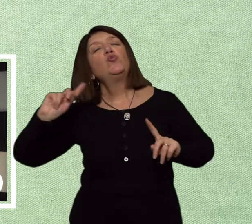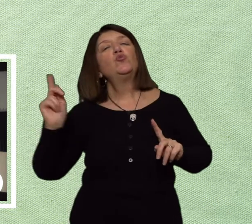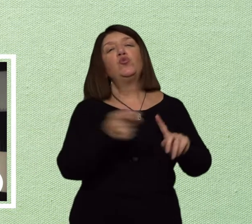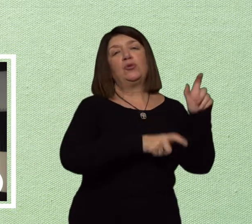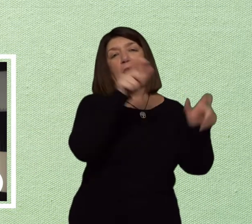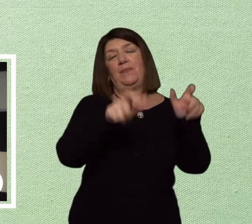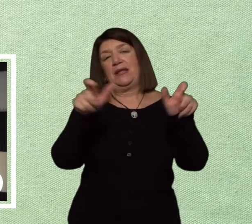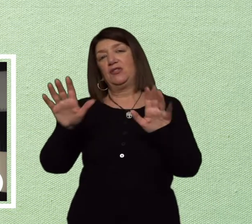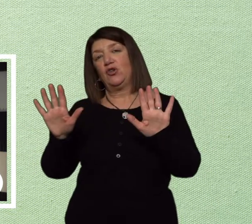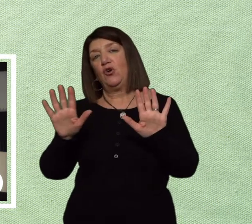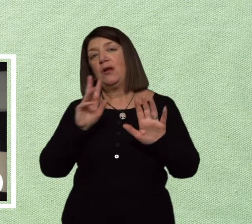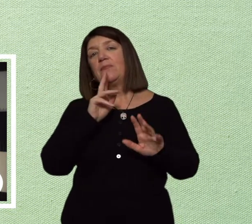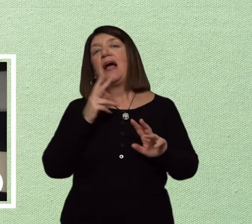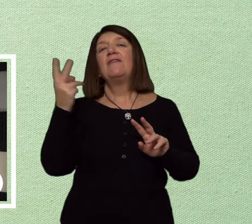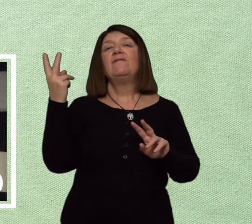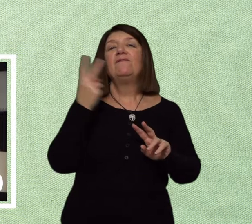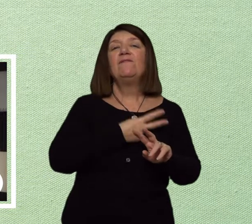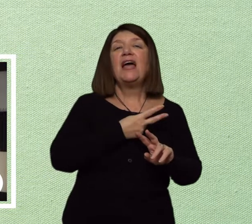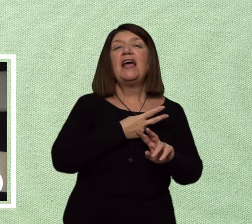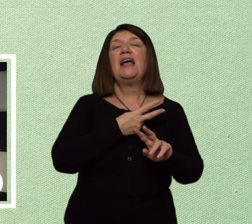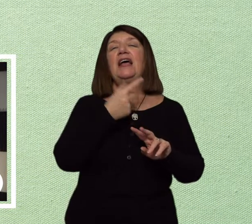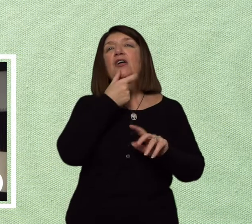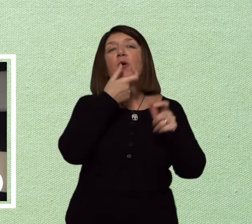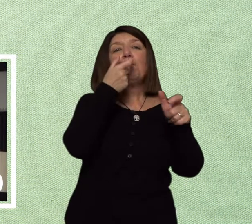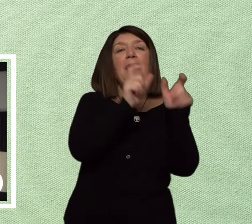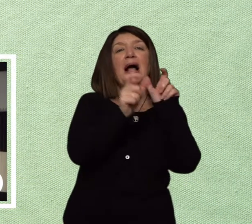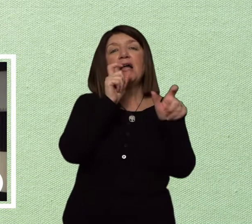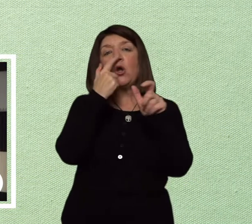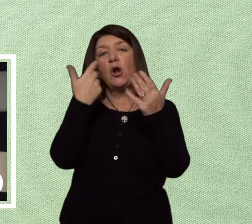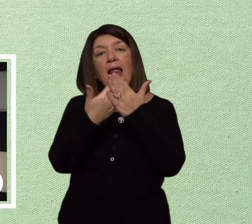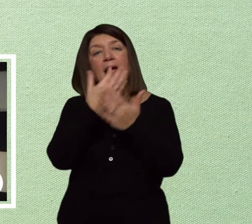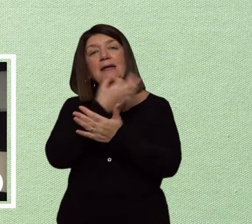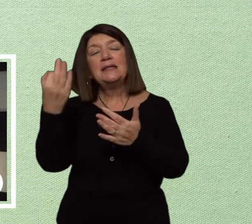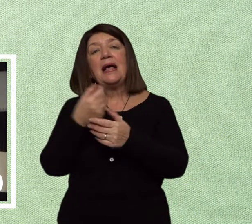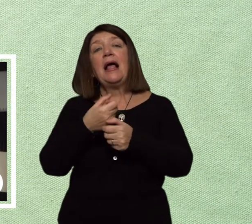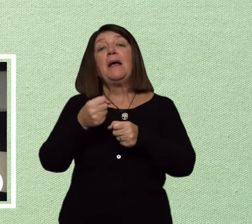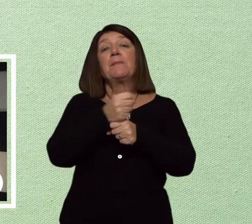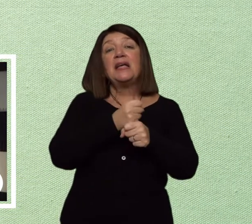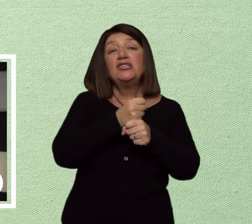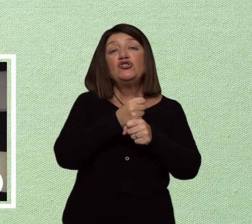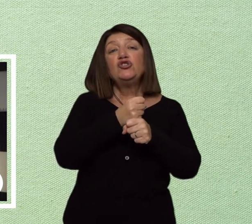sarebbe medicina genere specifica, nel senso che una singola patologia può esprimersi in modi